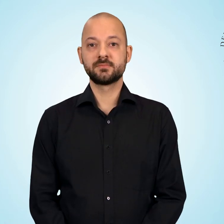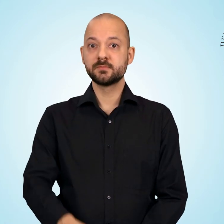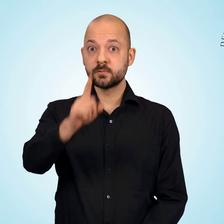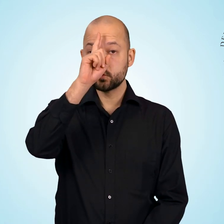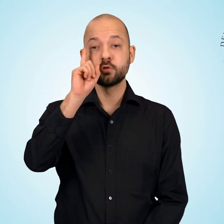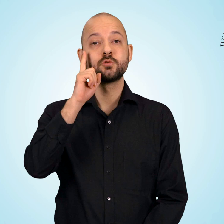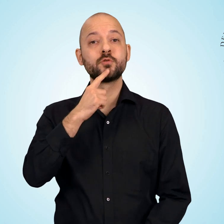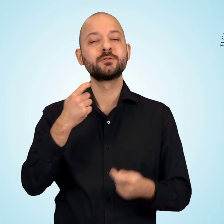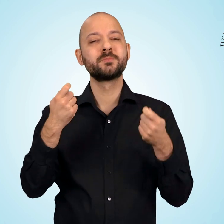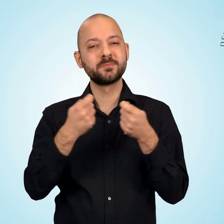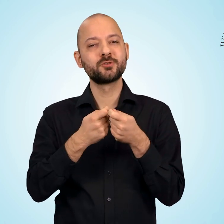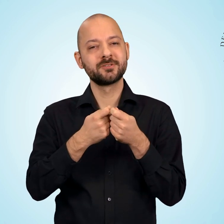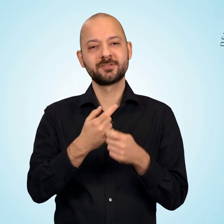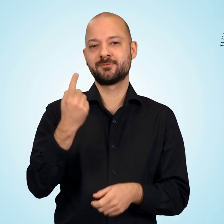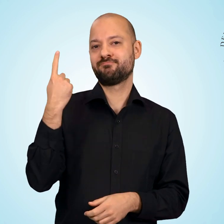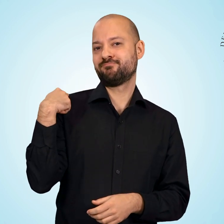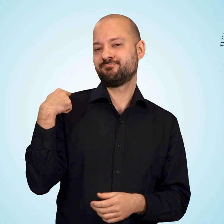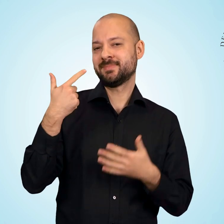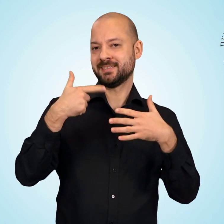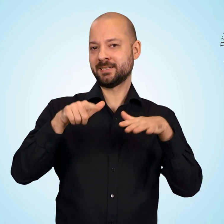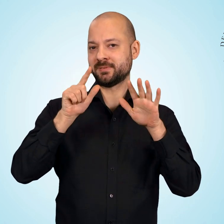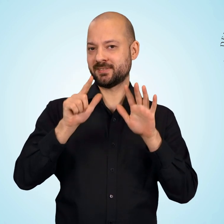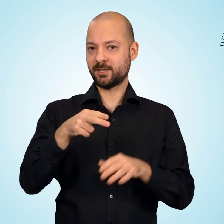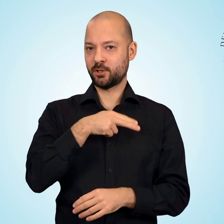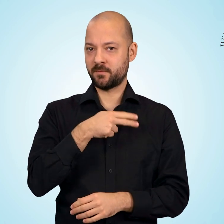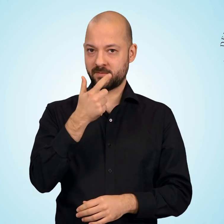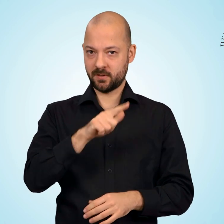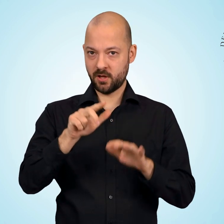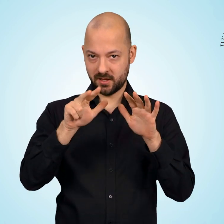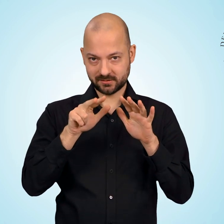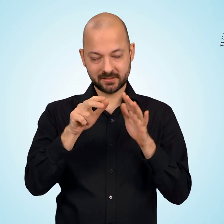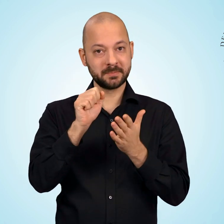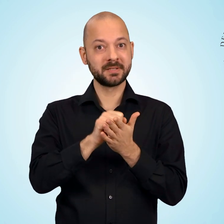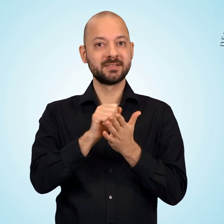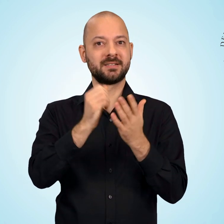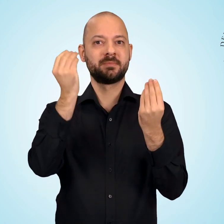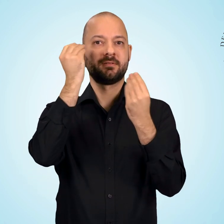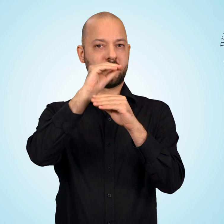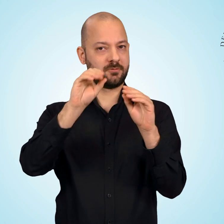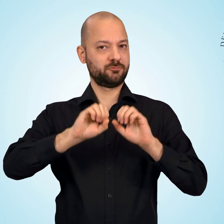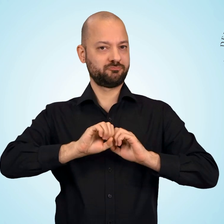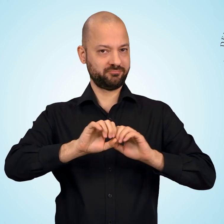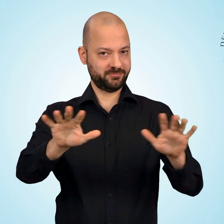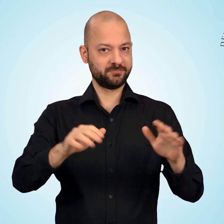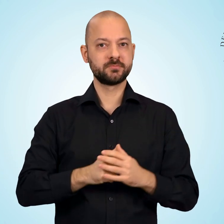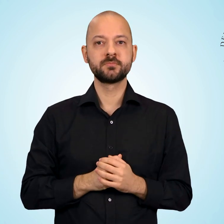Der DGB hat am 17.11.2018 eine Pressemitteilung veröffentlicht.